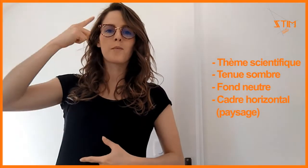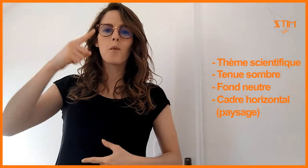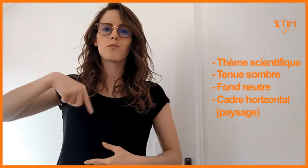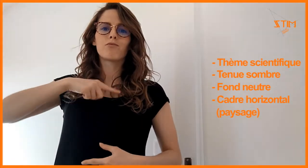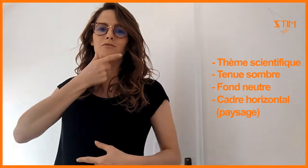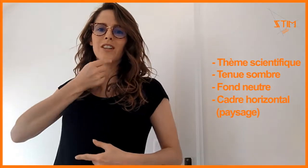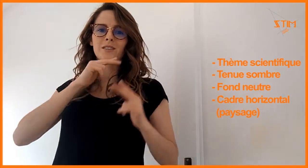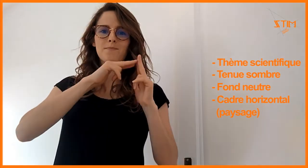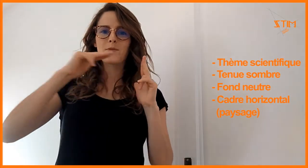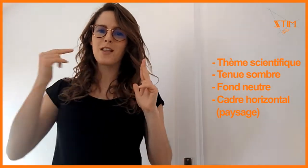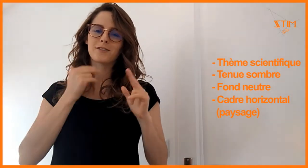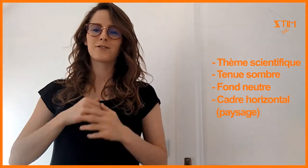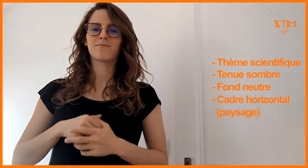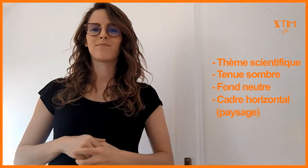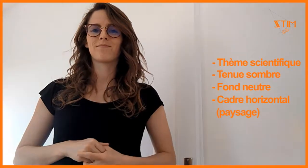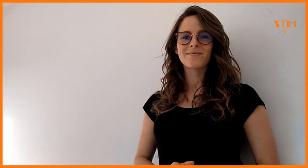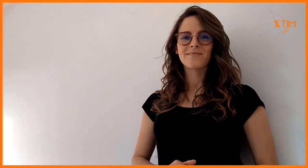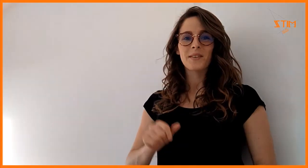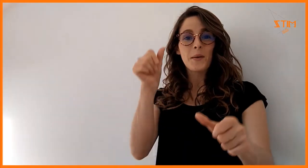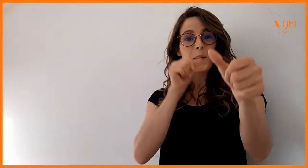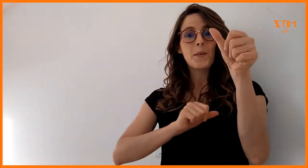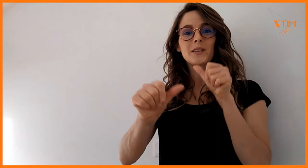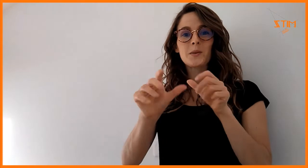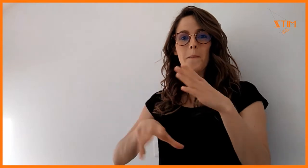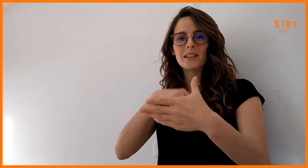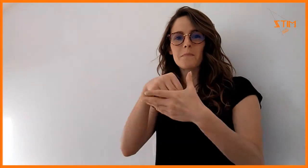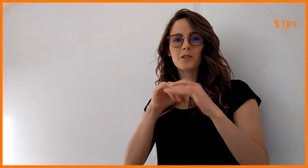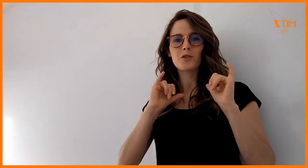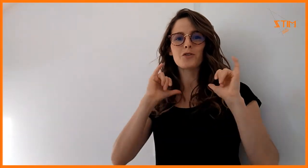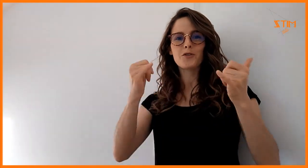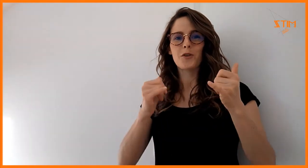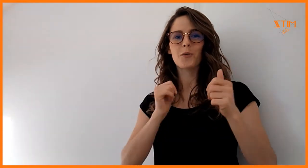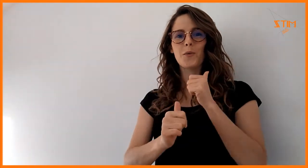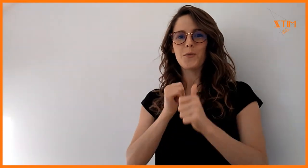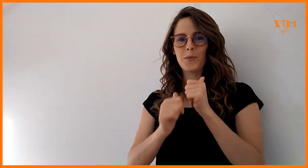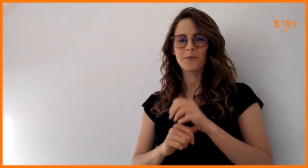Cela nous facilitera pour le montage des vidéos. Conditions de participation au jeu-concours :